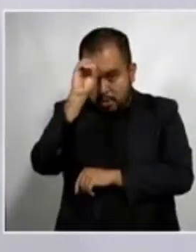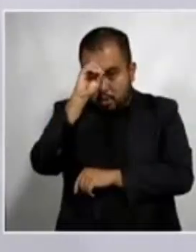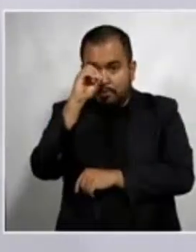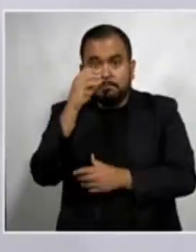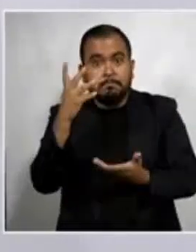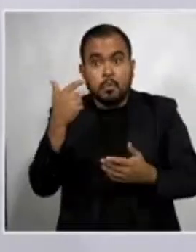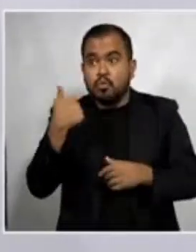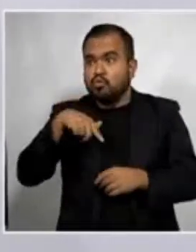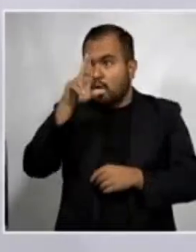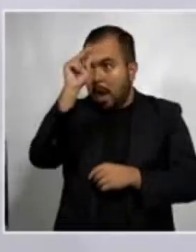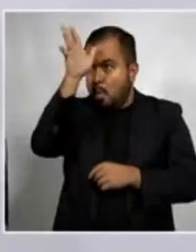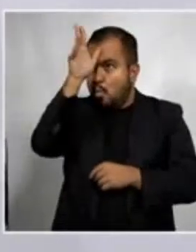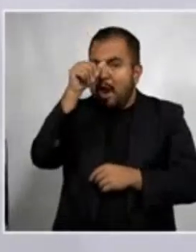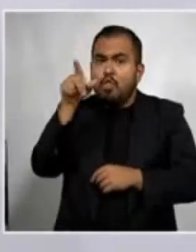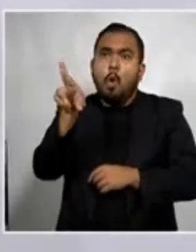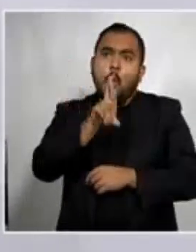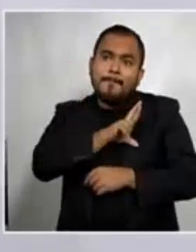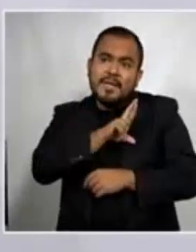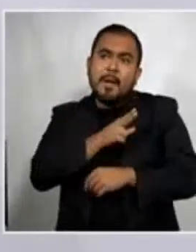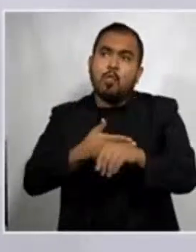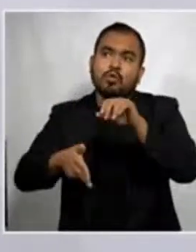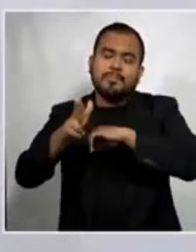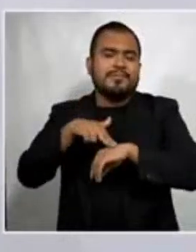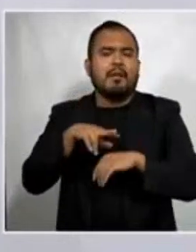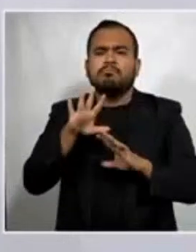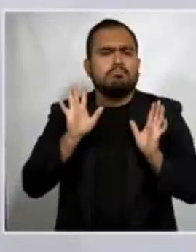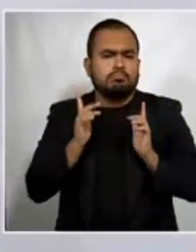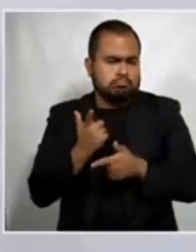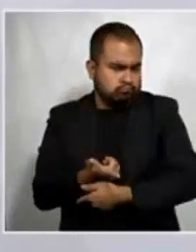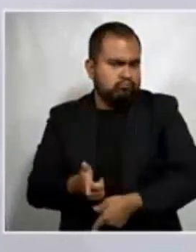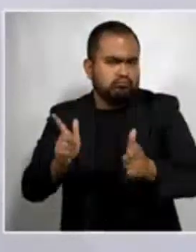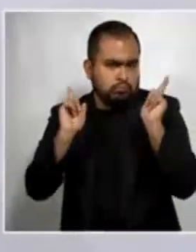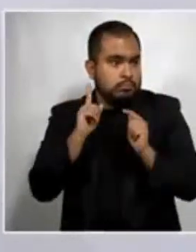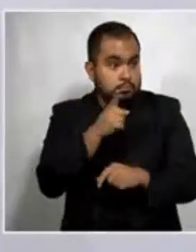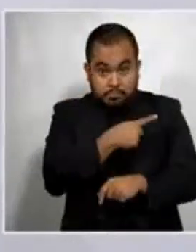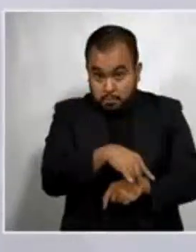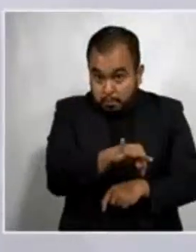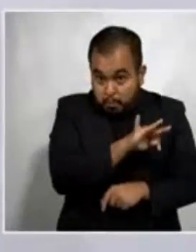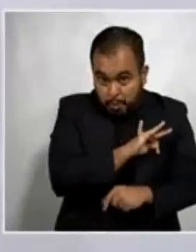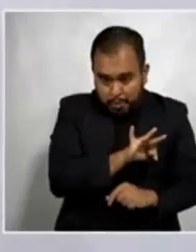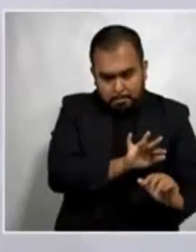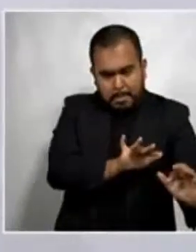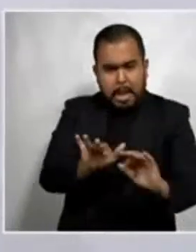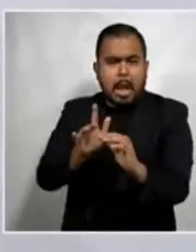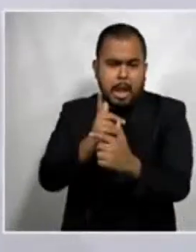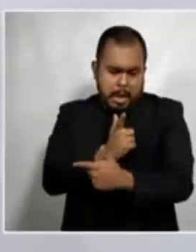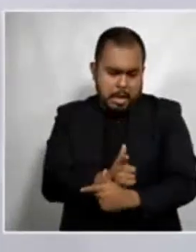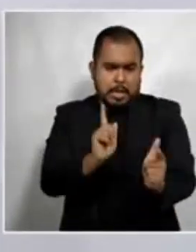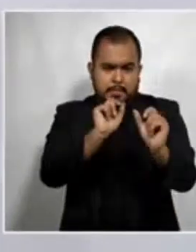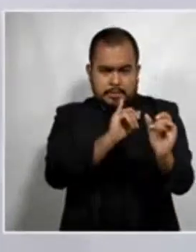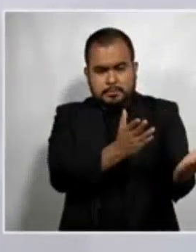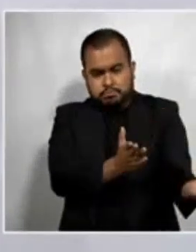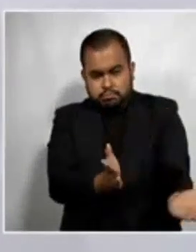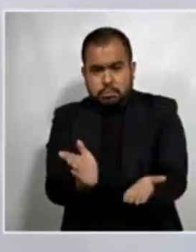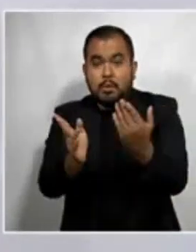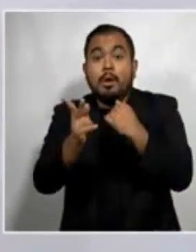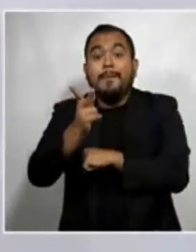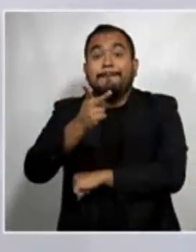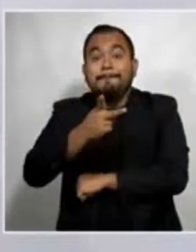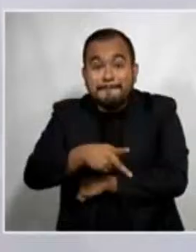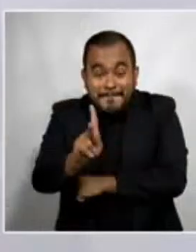hospitales privados. Quien pueda acudir a ellos es libre de hacerlo, pero la gran mayoría de la